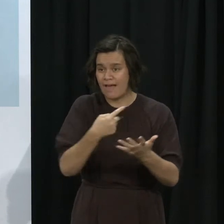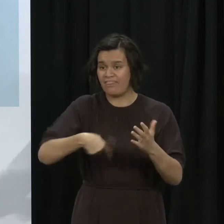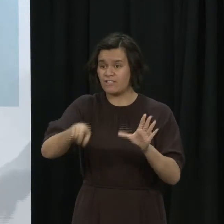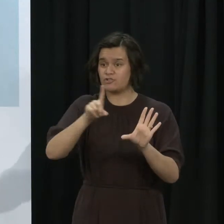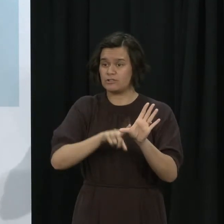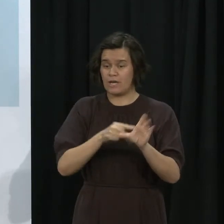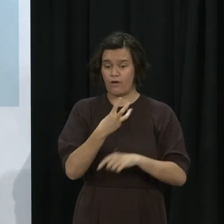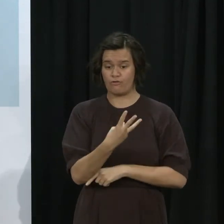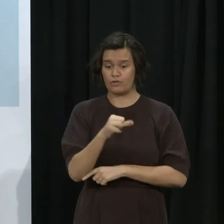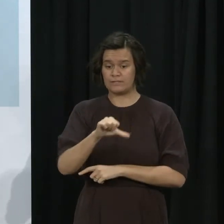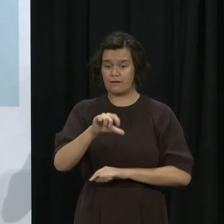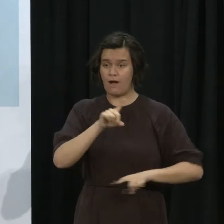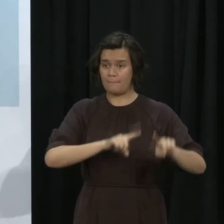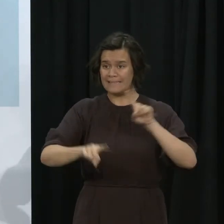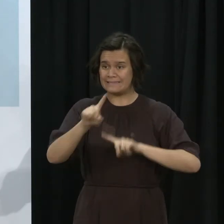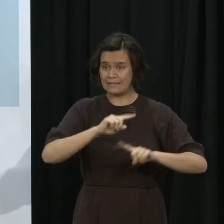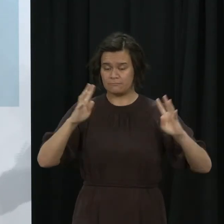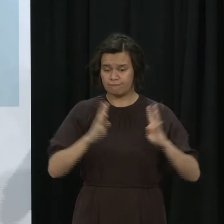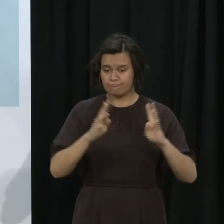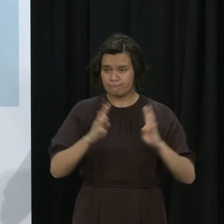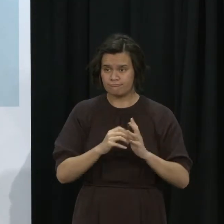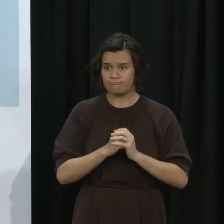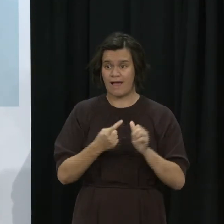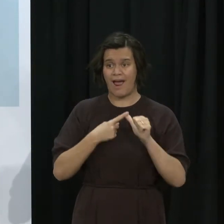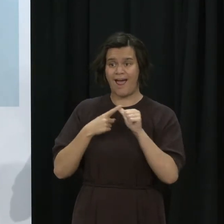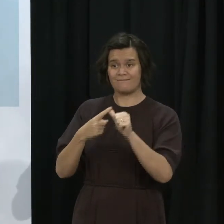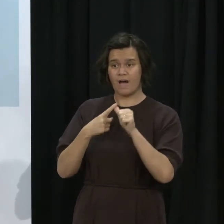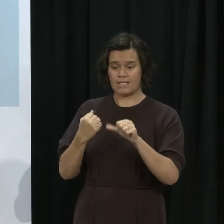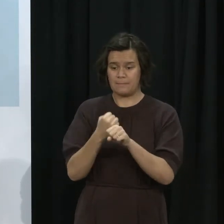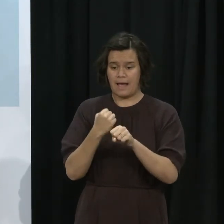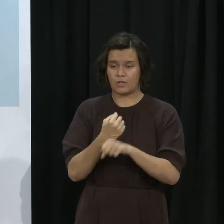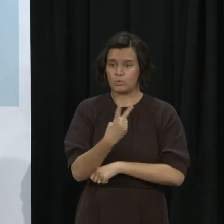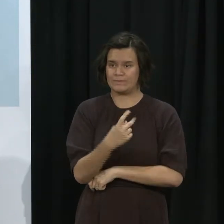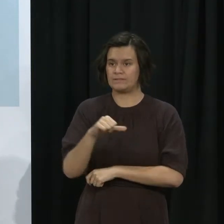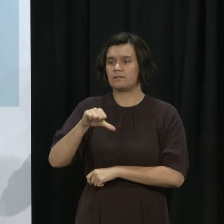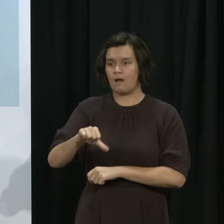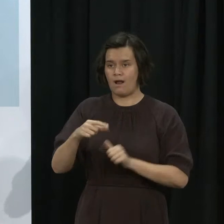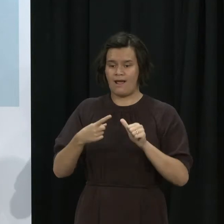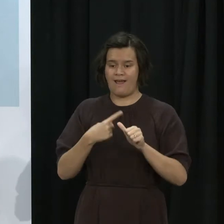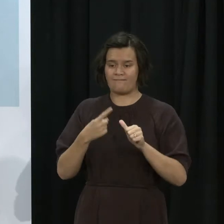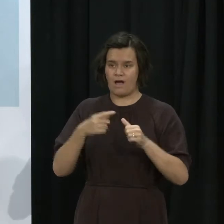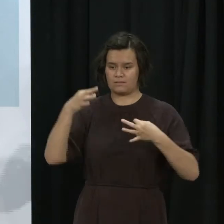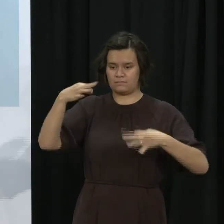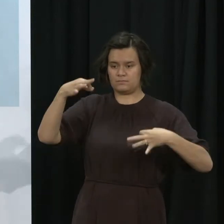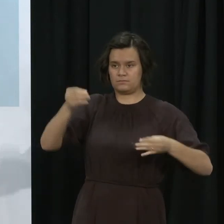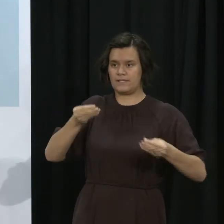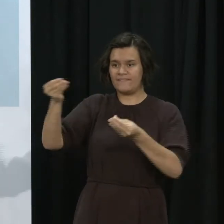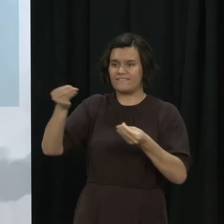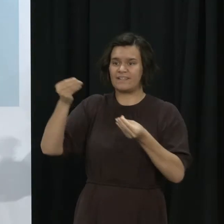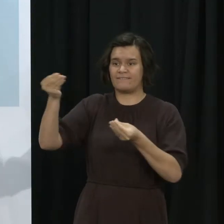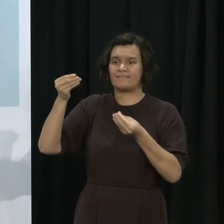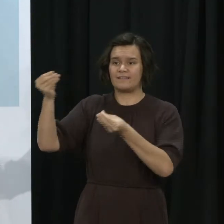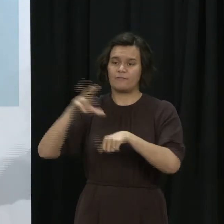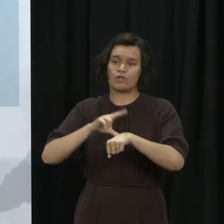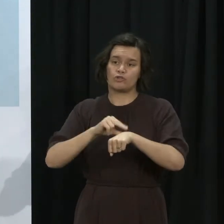whakamiharo. Te roopu o nga